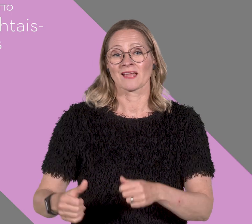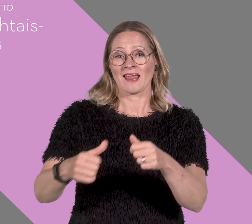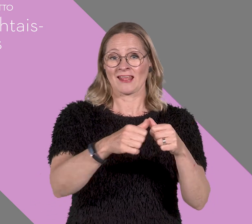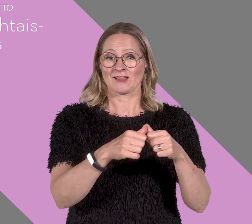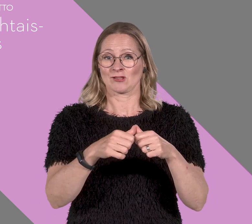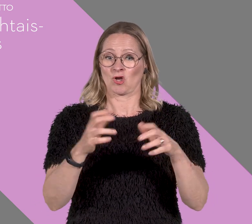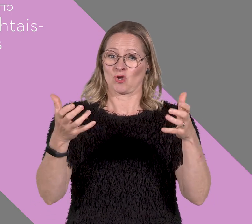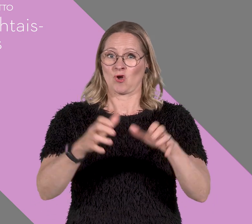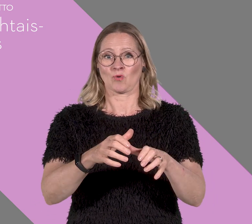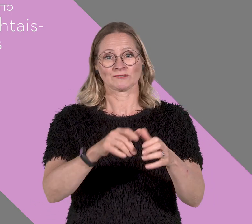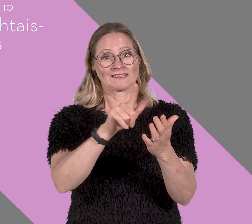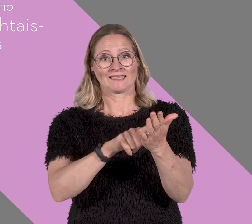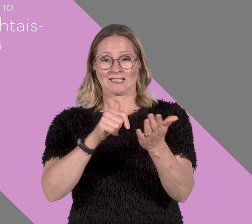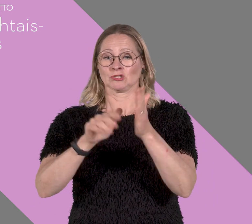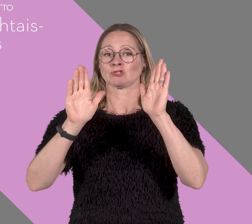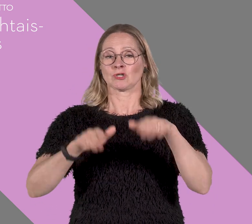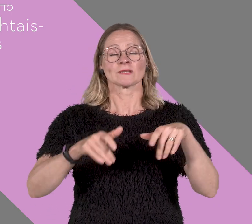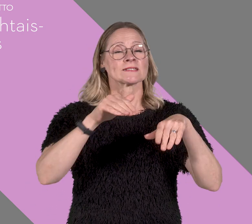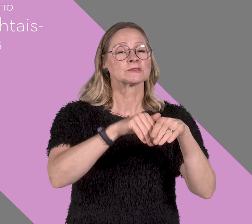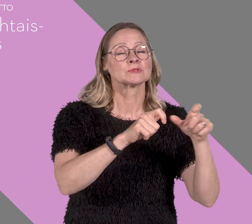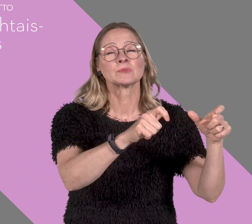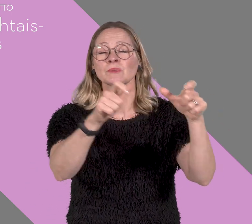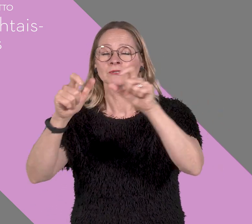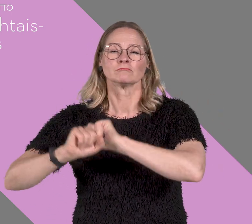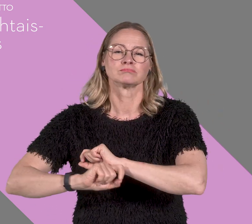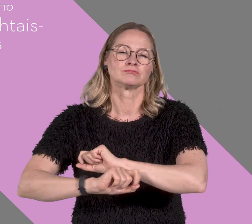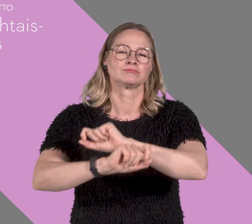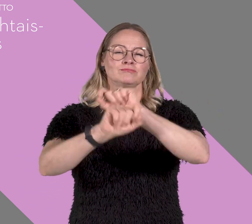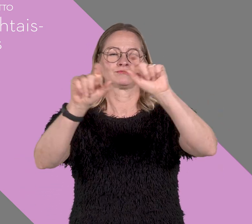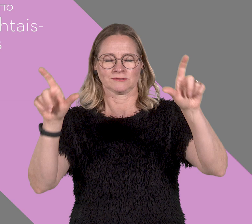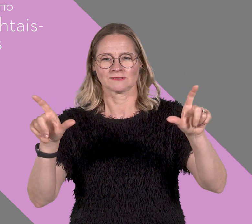Liittokokouskirjeet on nyt lähetetty jäsenyhdistyksille, -